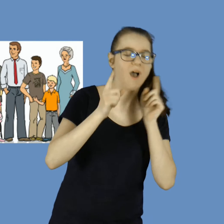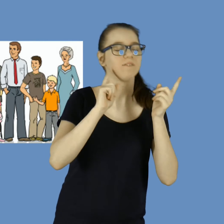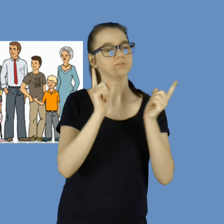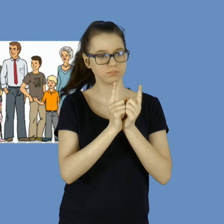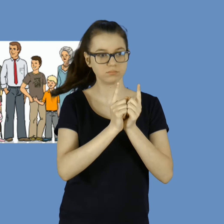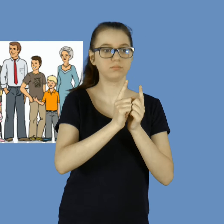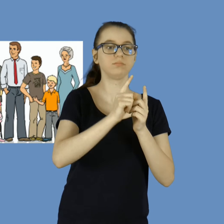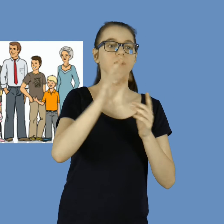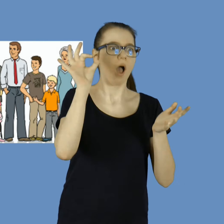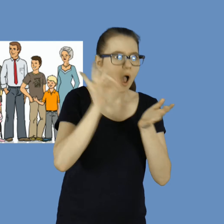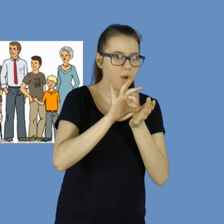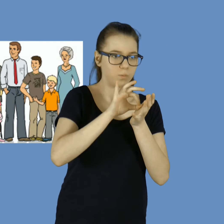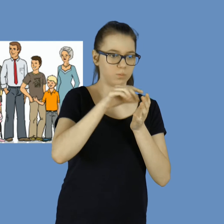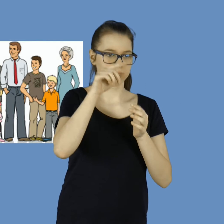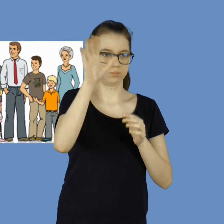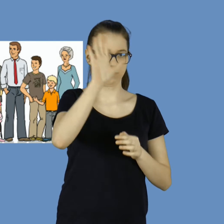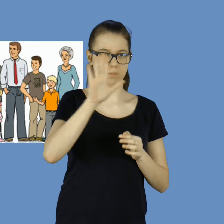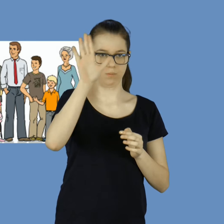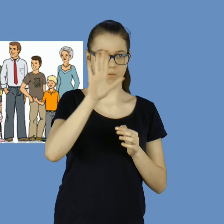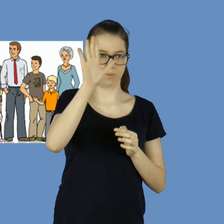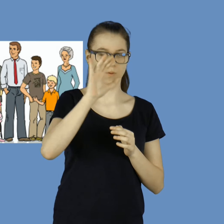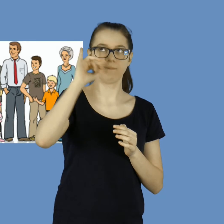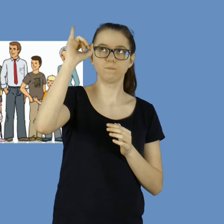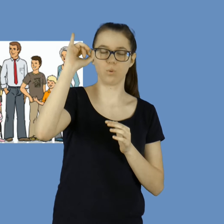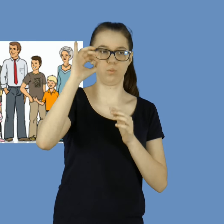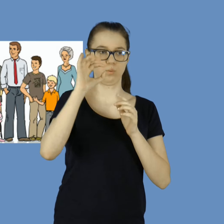Poprzez innych ludzi przekazuje nam swoje Słowo.